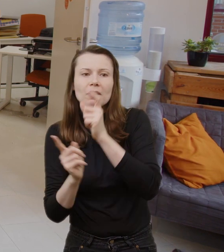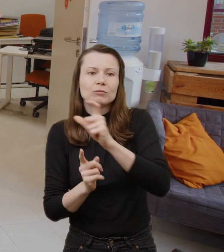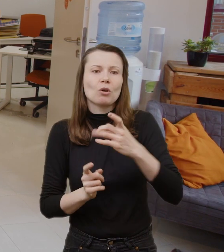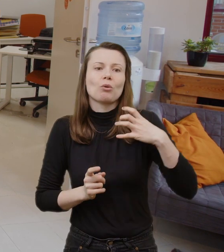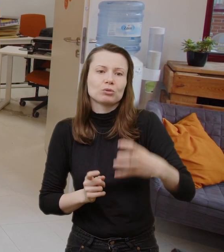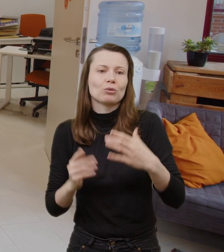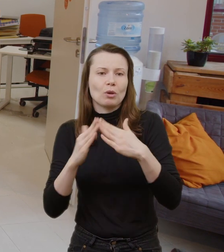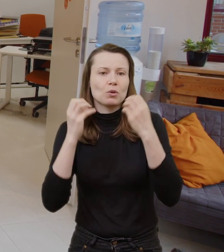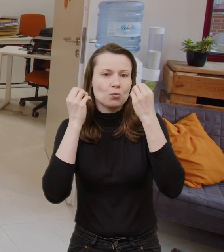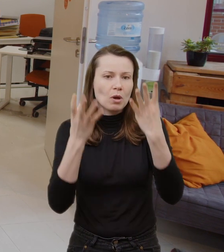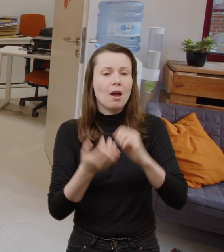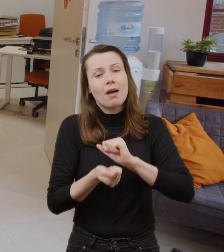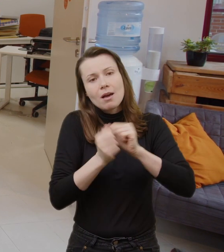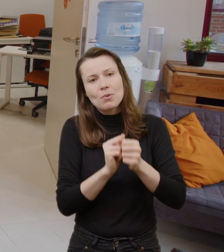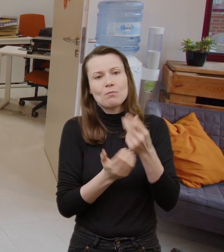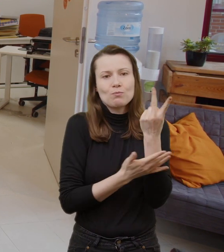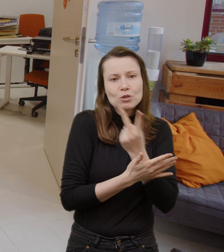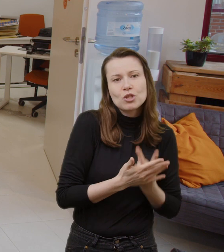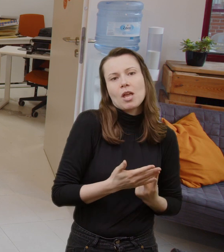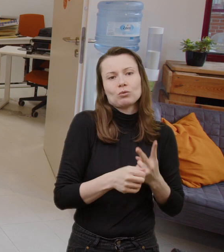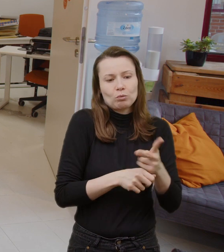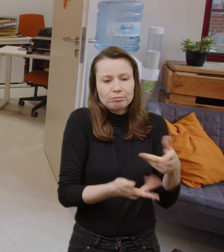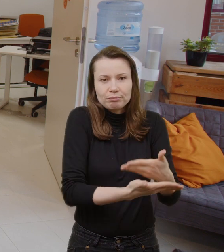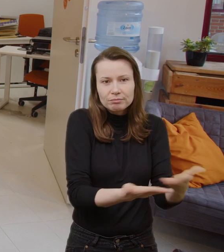porozmawiać z innymi gośćmi domu kultury